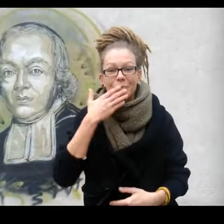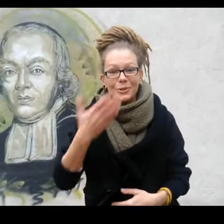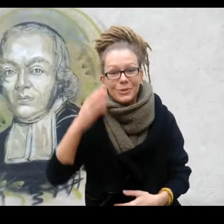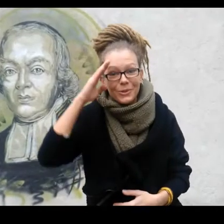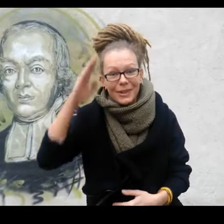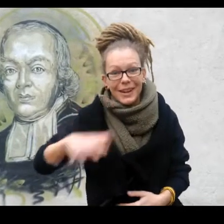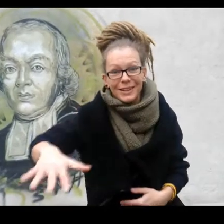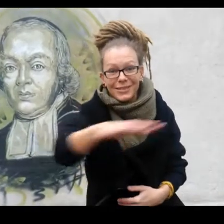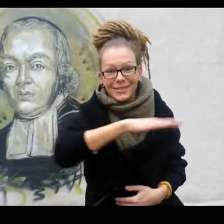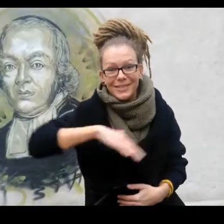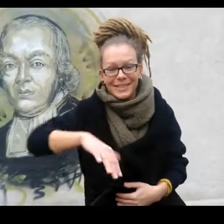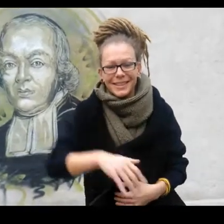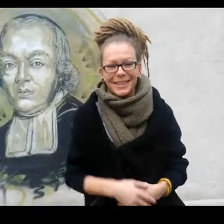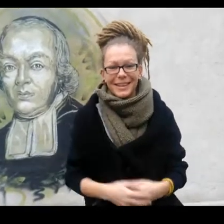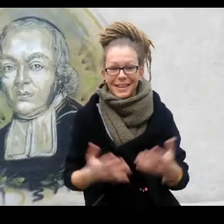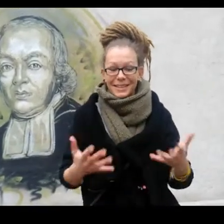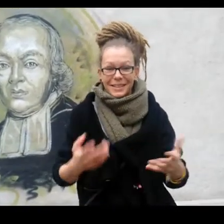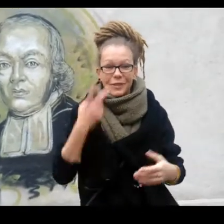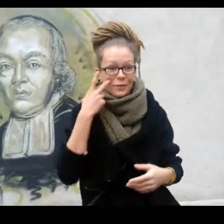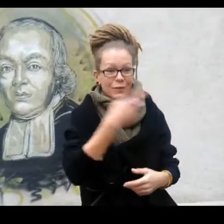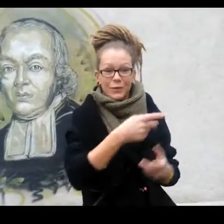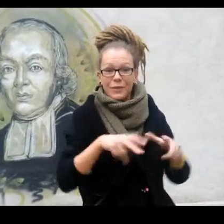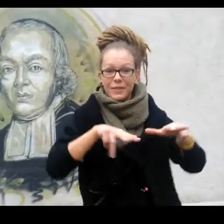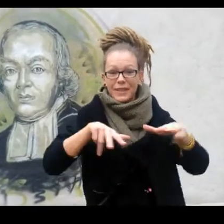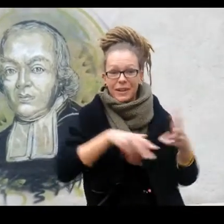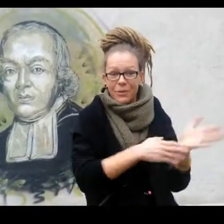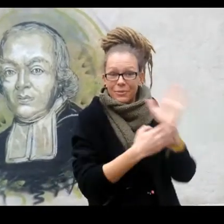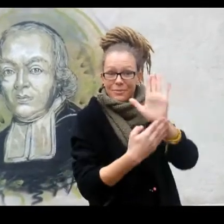Bonjours à tous, Vous avez vu la vidéo qui montre